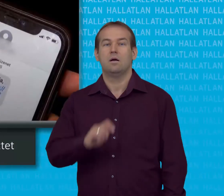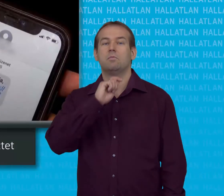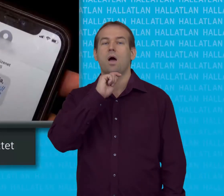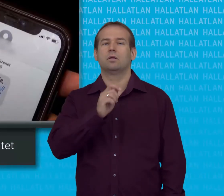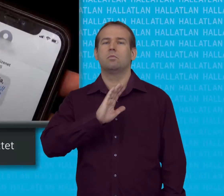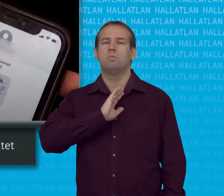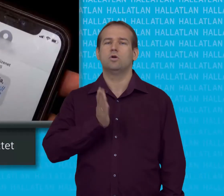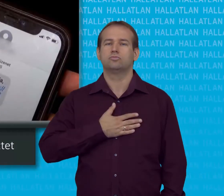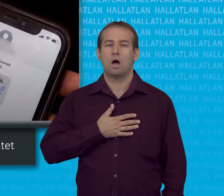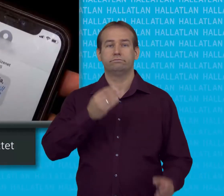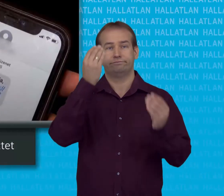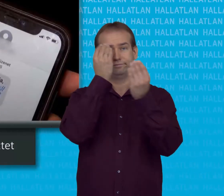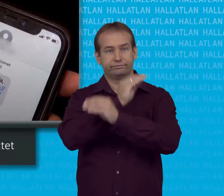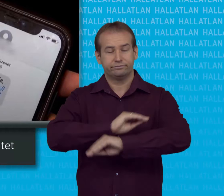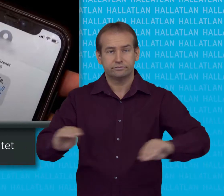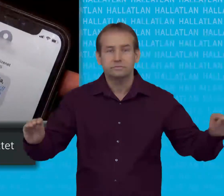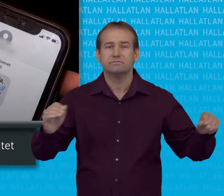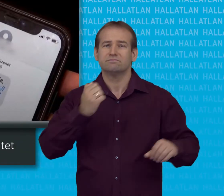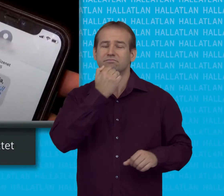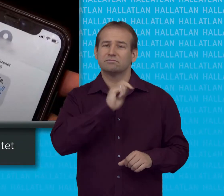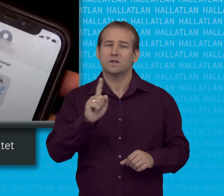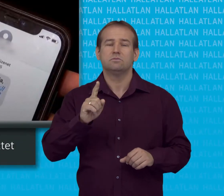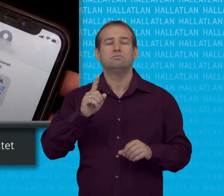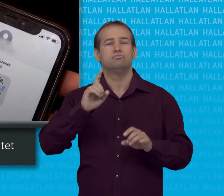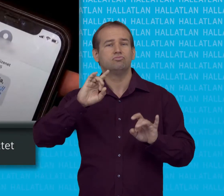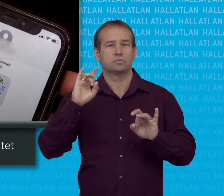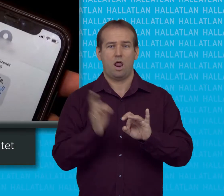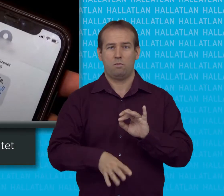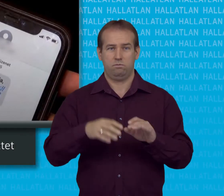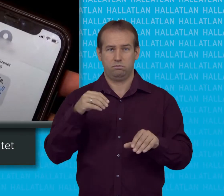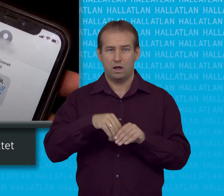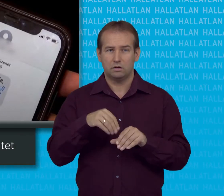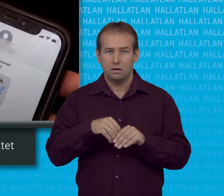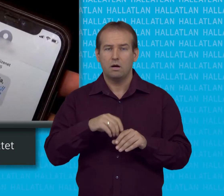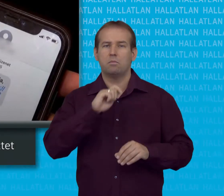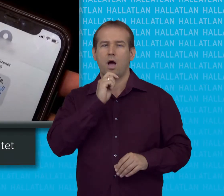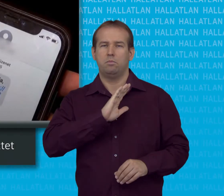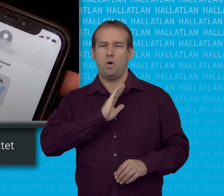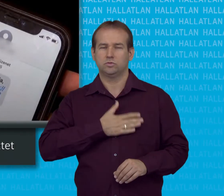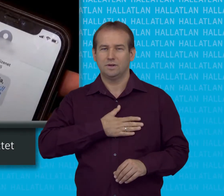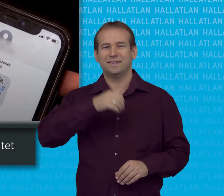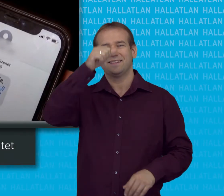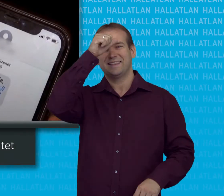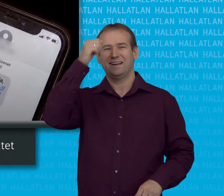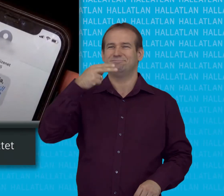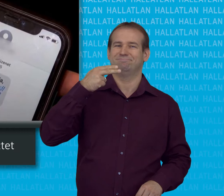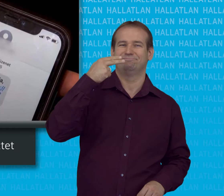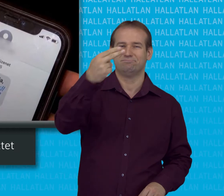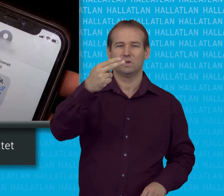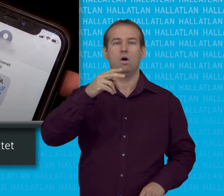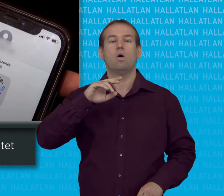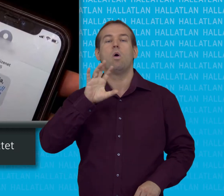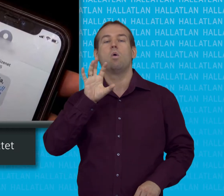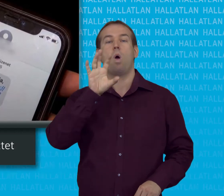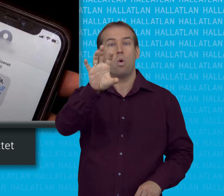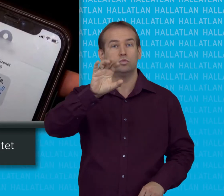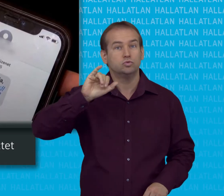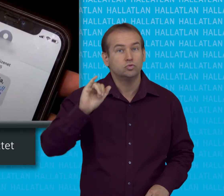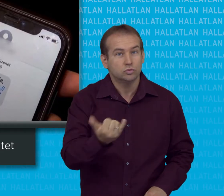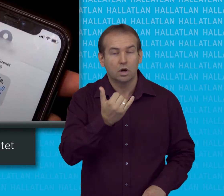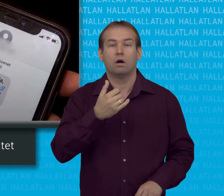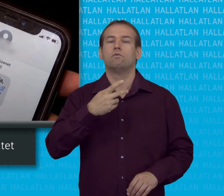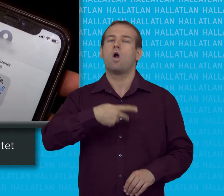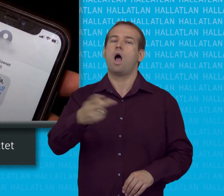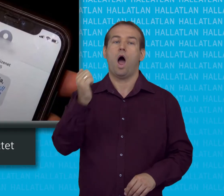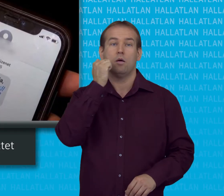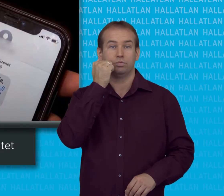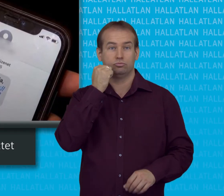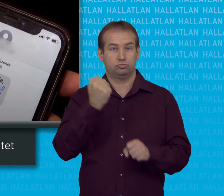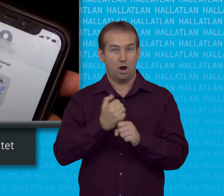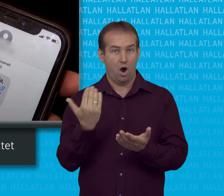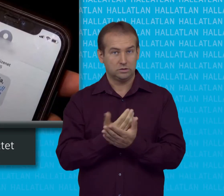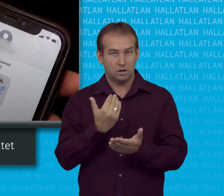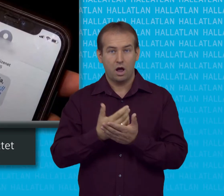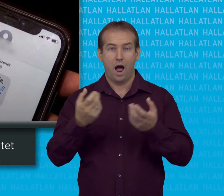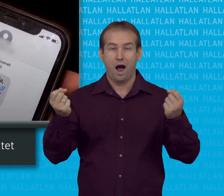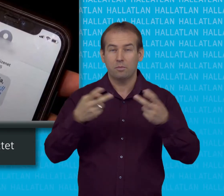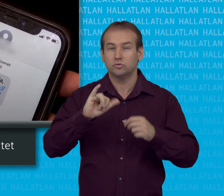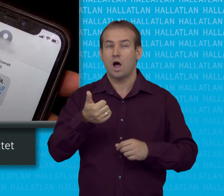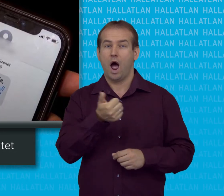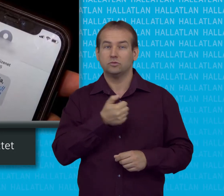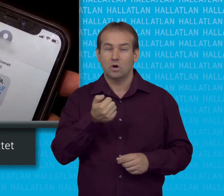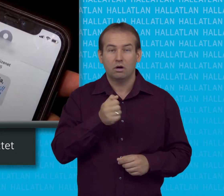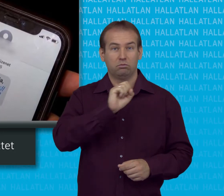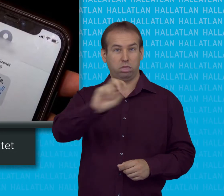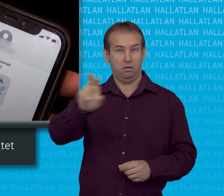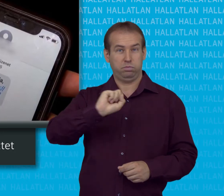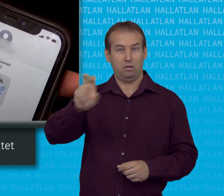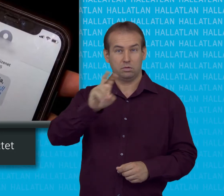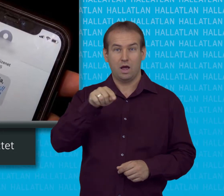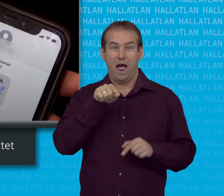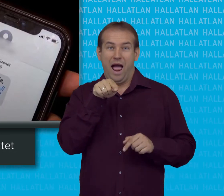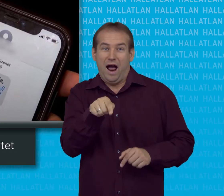Csalók megtévesztő, a Magyar Posta nevét és logóját használó, veszélyes emailt és sms-t küldenek,